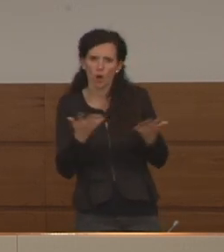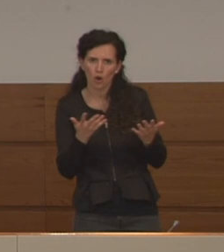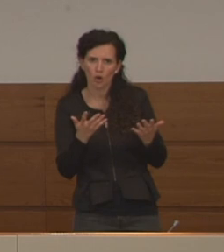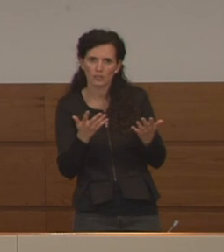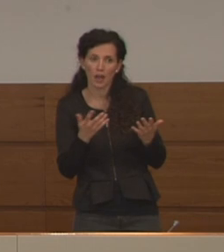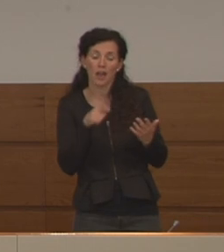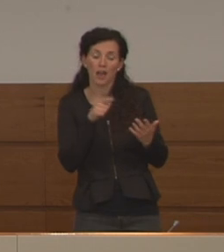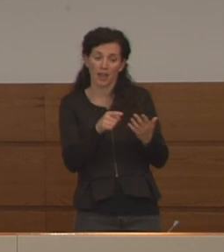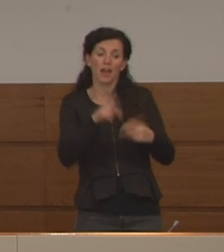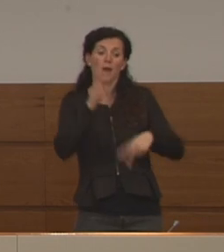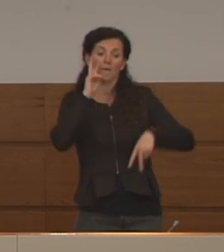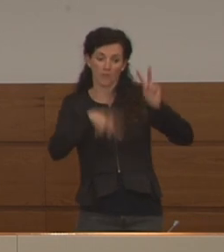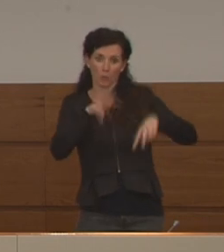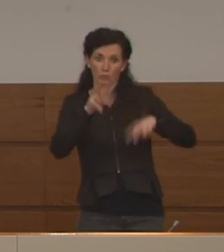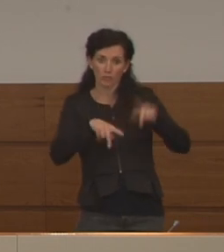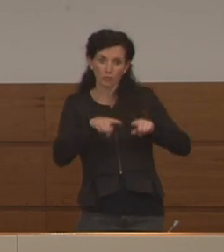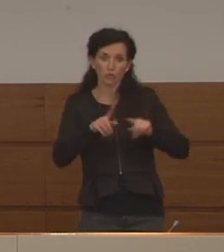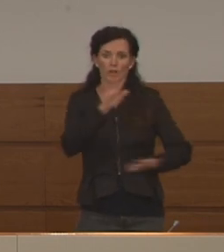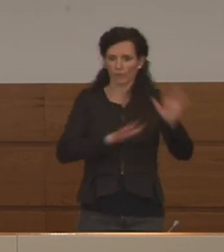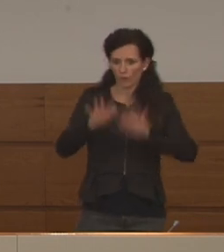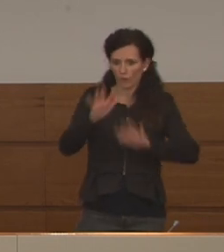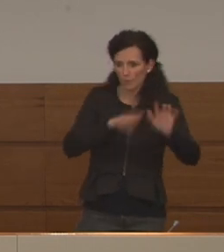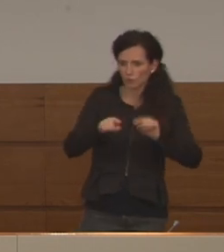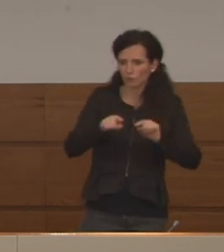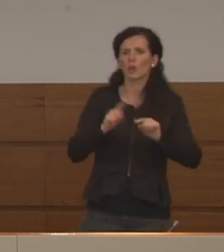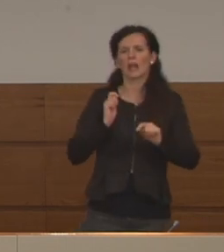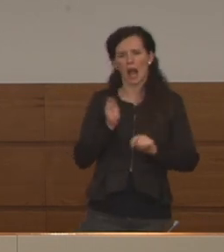del sistema informativo che non soltanto l'Agenzia ma anche gli stati